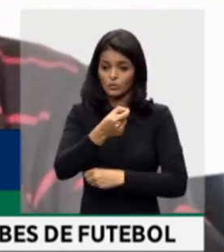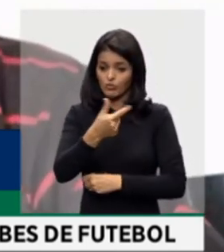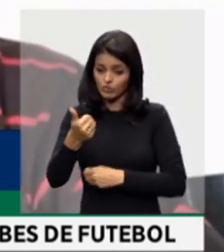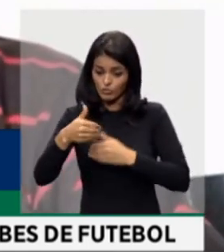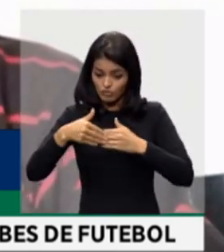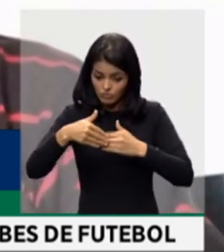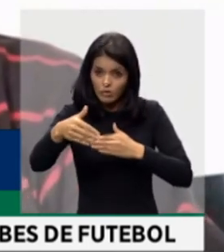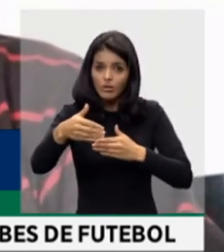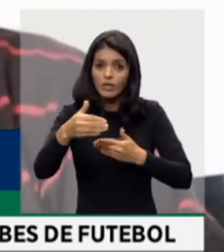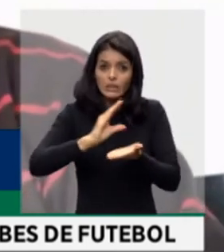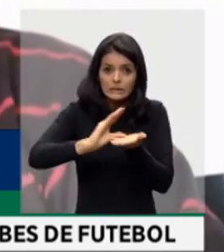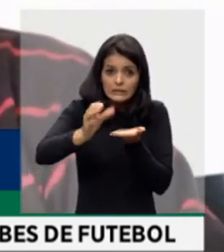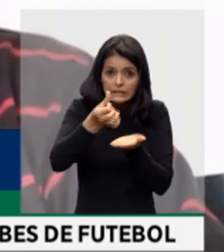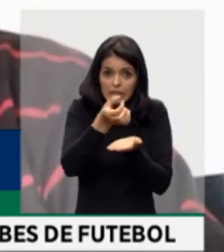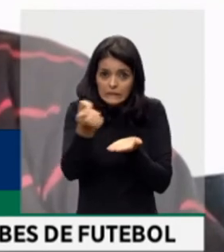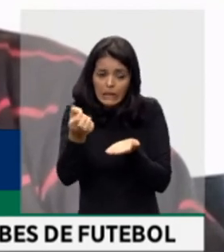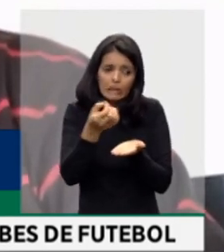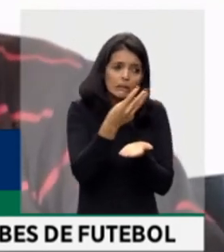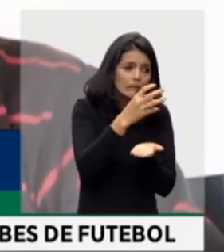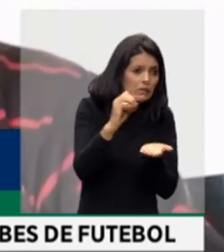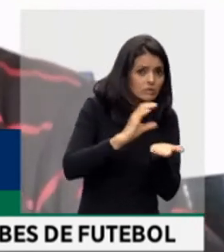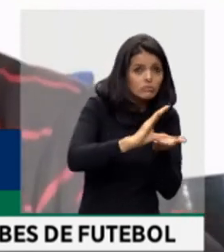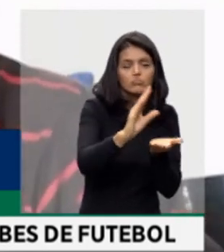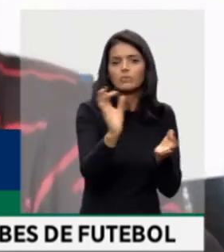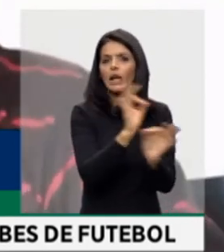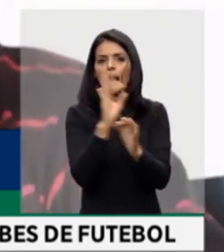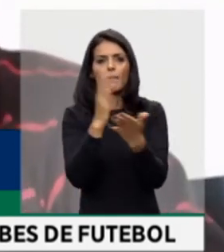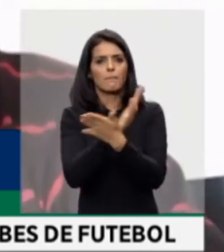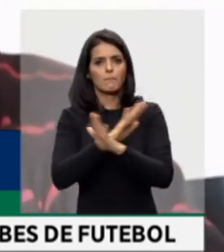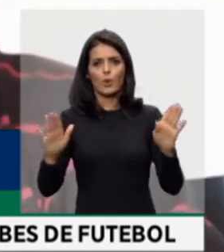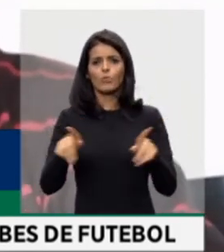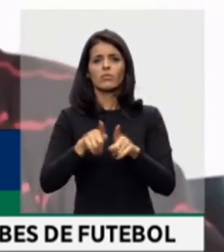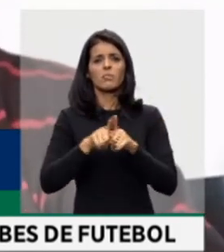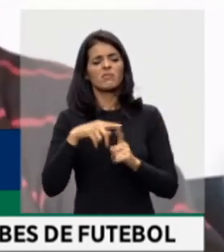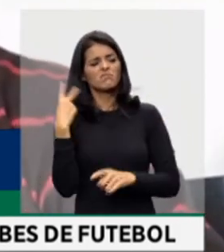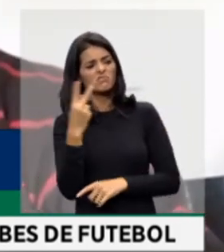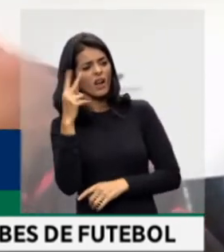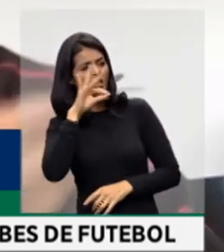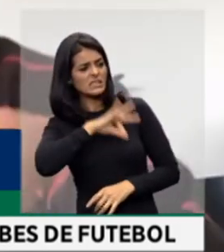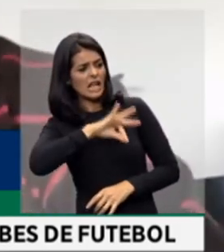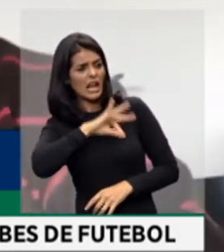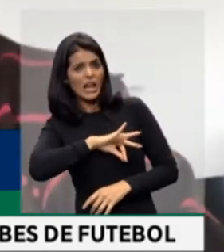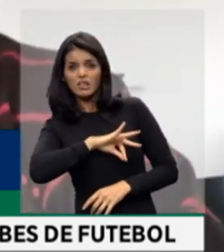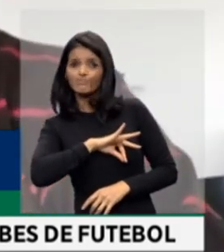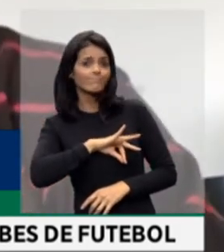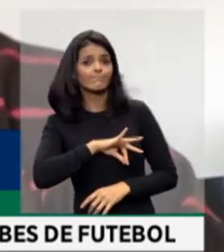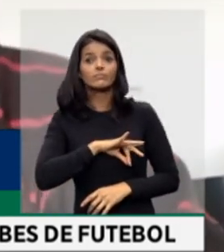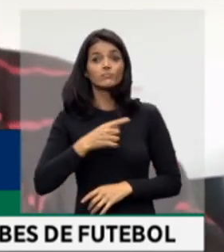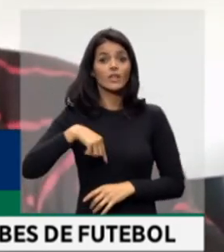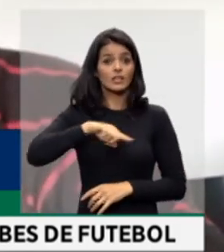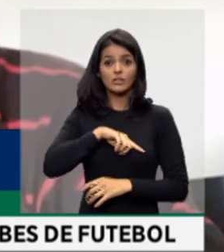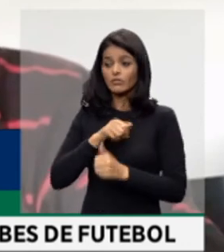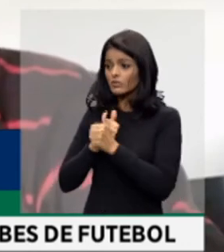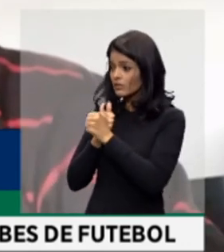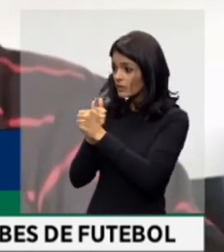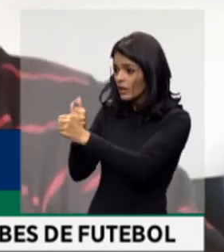ORIENTARAM SIM. FUNDAMENTAL COMO APROVAÇÃO DO PROJETO ESSA EMENDA VINDA DO SENADO O TEMA CENTRAL É A RENDA DOS TRABALHADORES E TRABALHADORAS